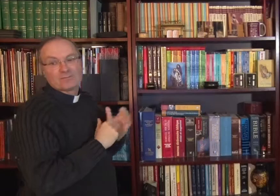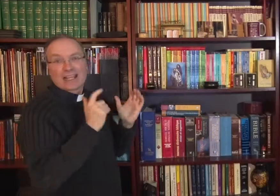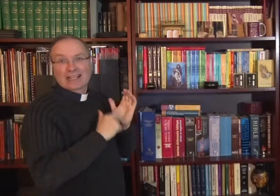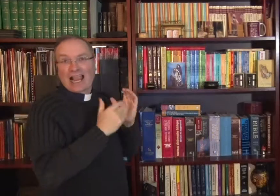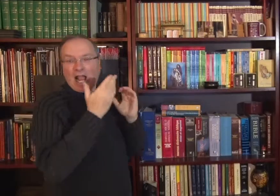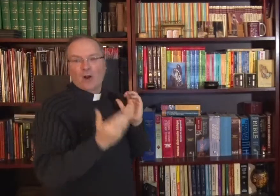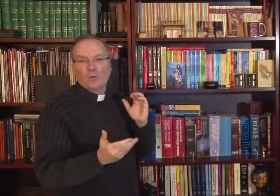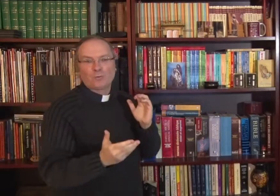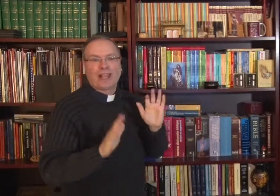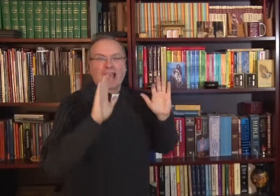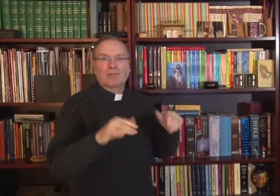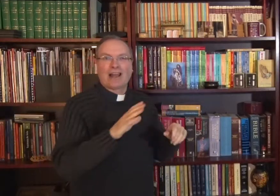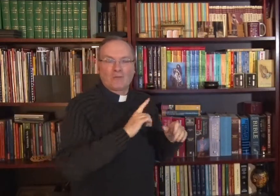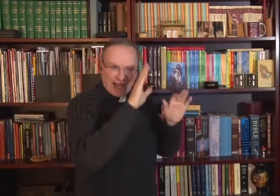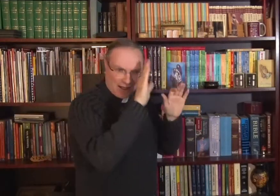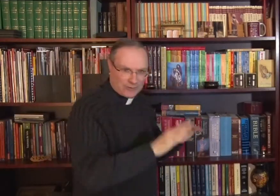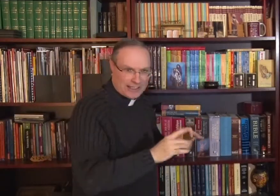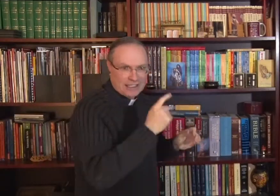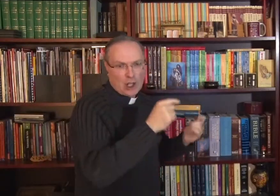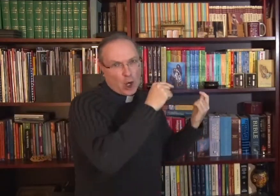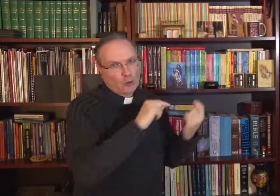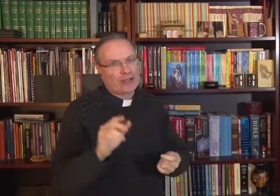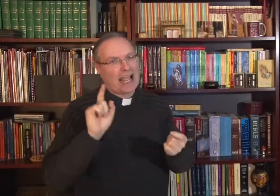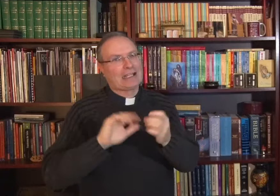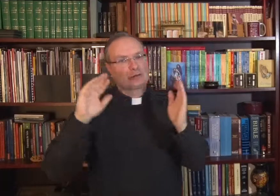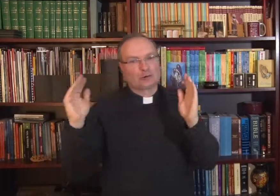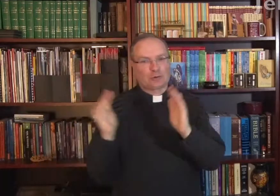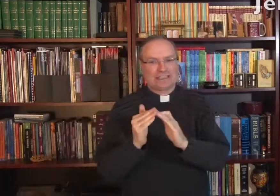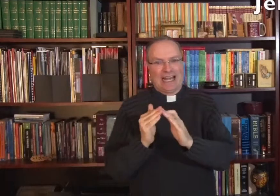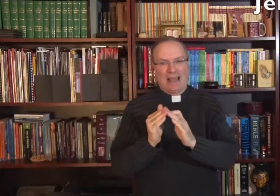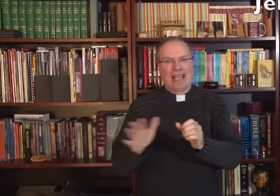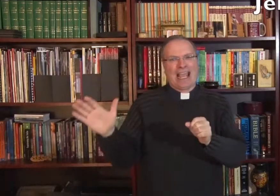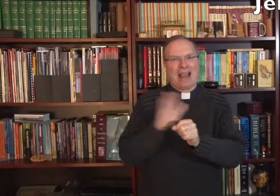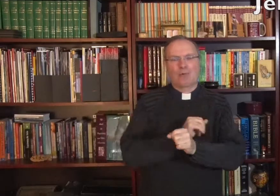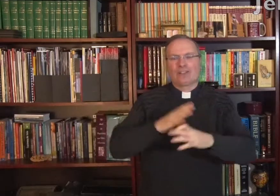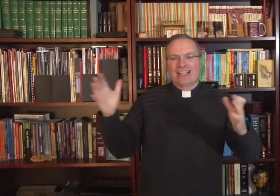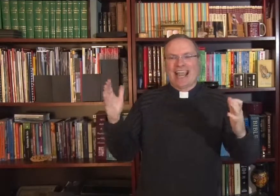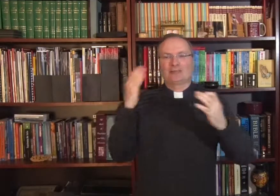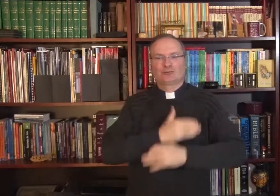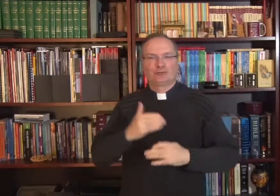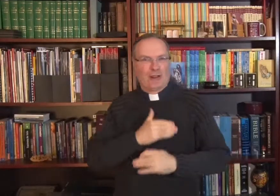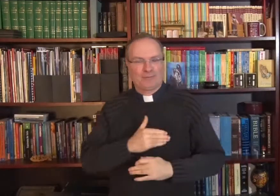Quant à eux, après l’avoir adoré, ils retournèrent à Jérusalem remplis d’une grande joie.